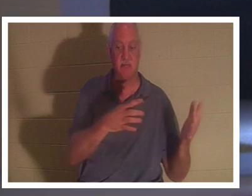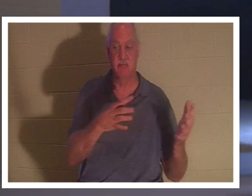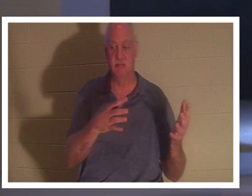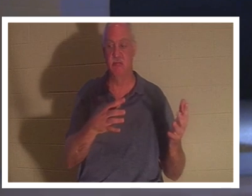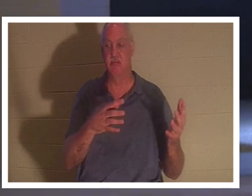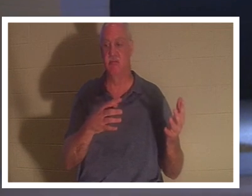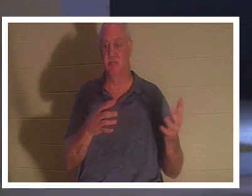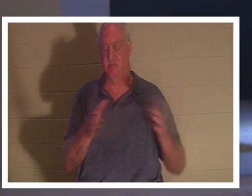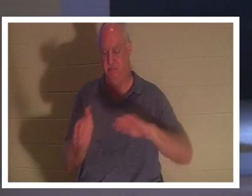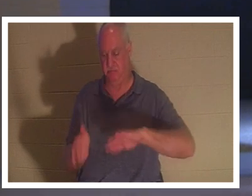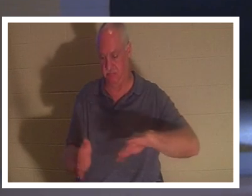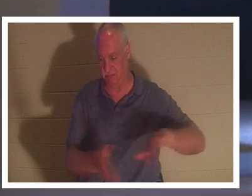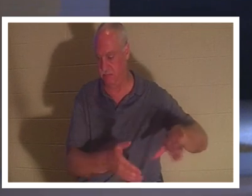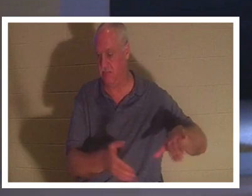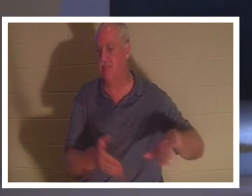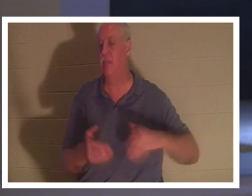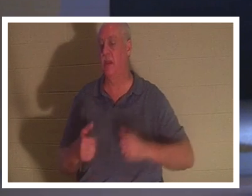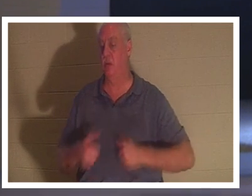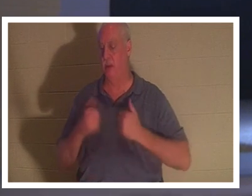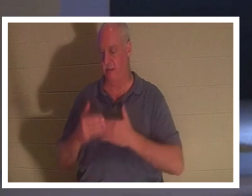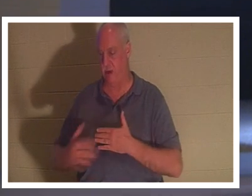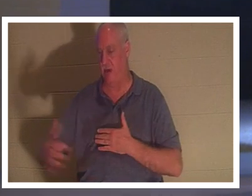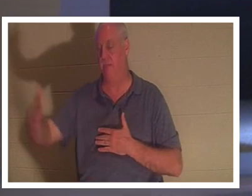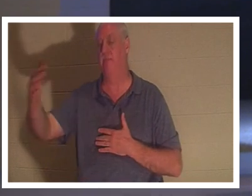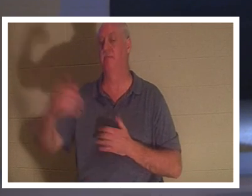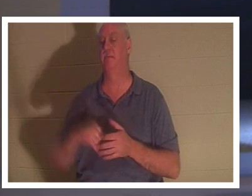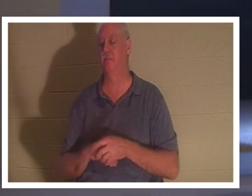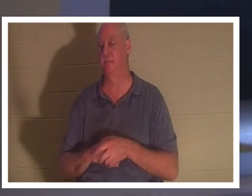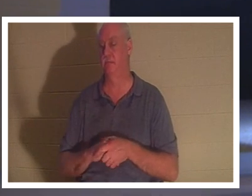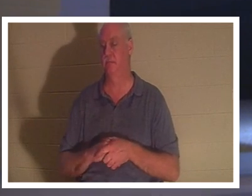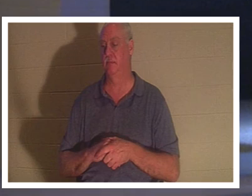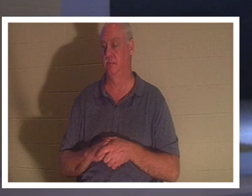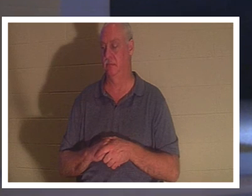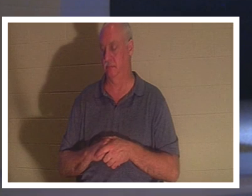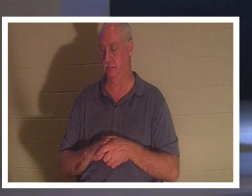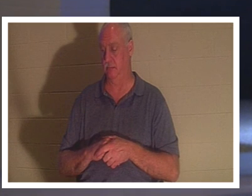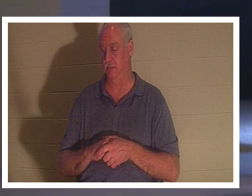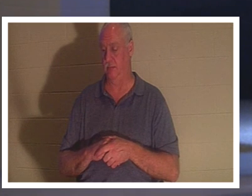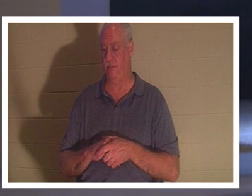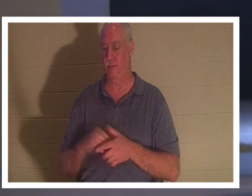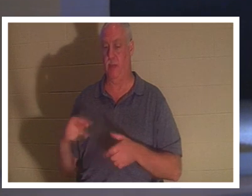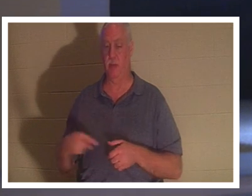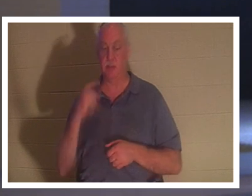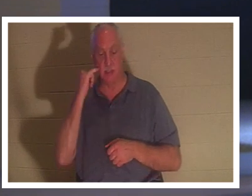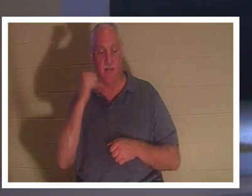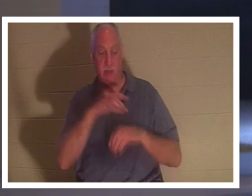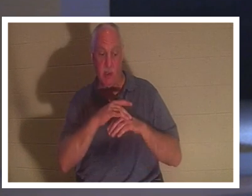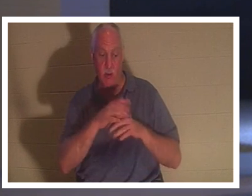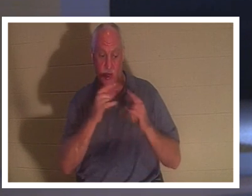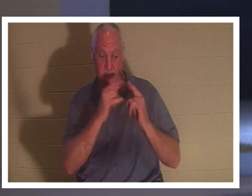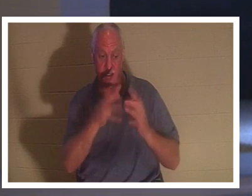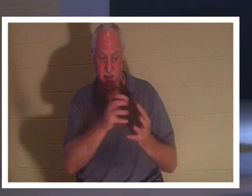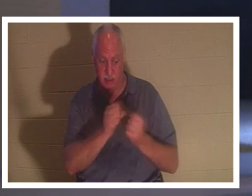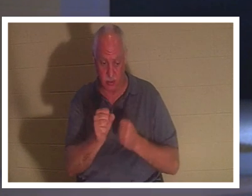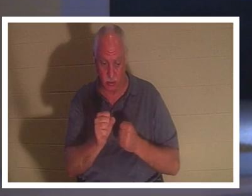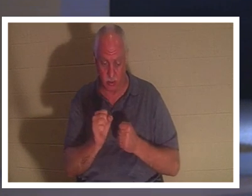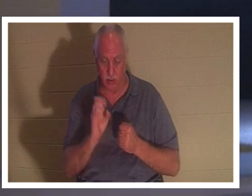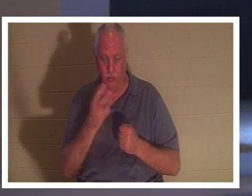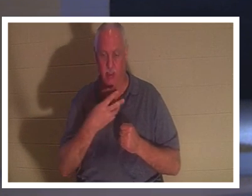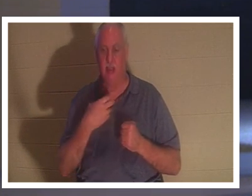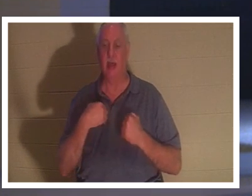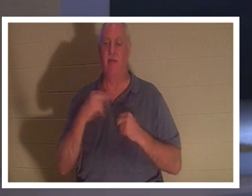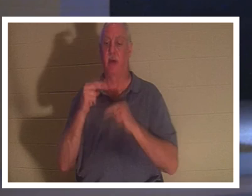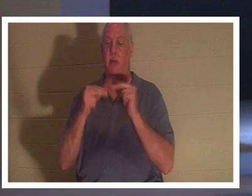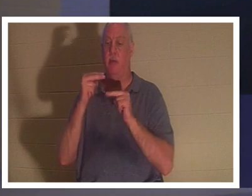et nous continuons. Il dit: "Si cette tente terrestre dans laquelle nous vivons est détruite, nous avons un bâtiment de Dieu."